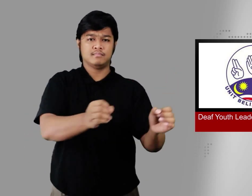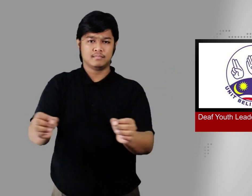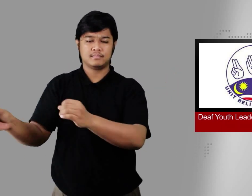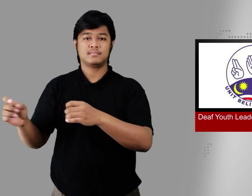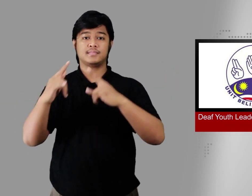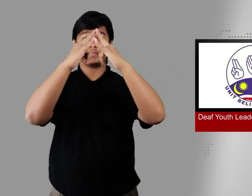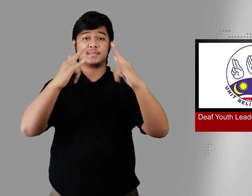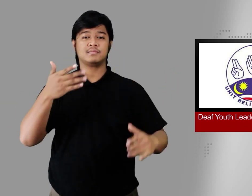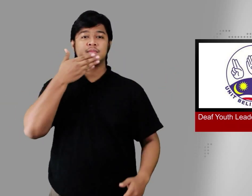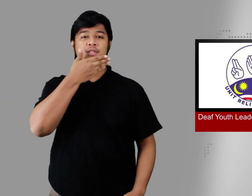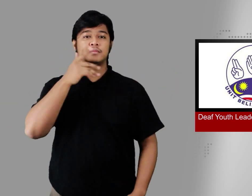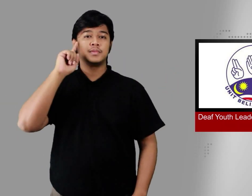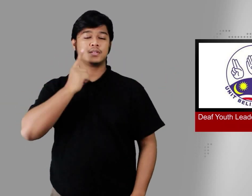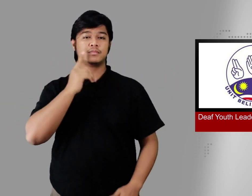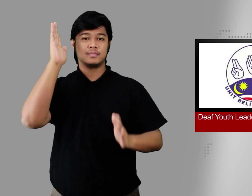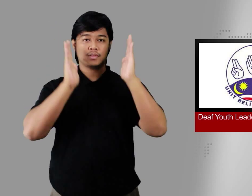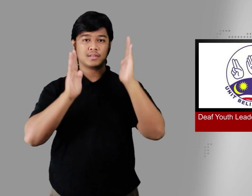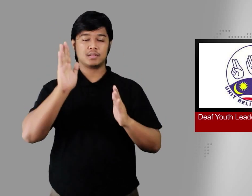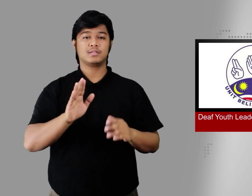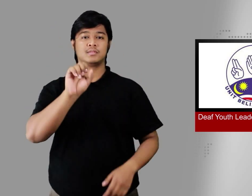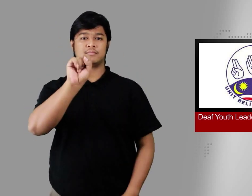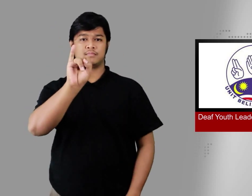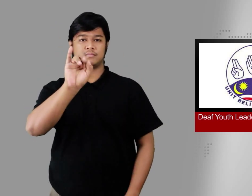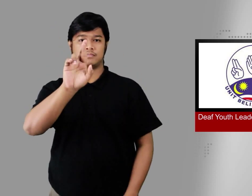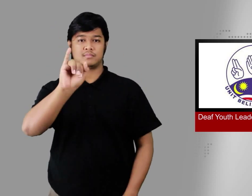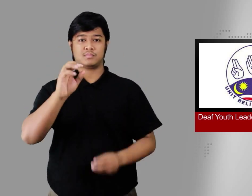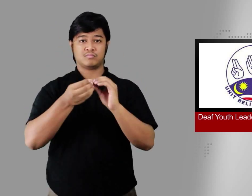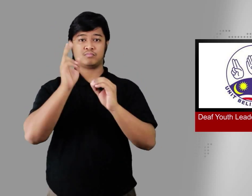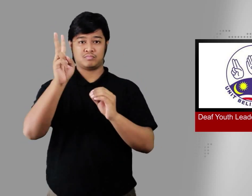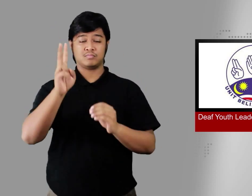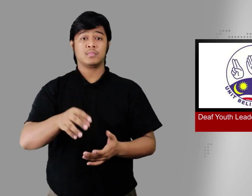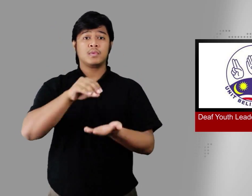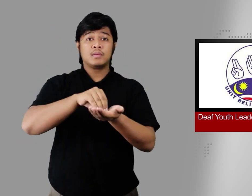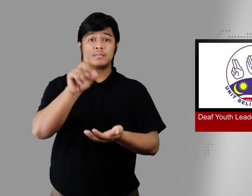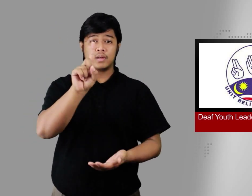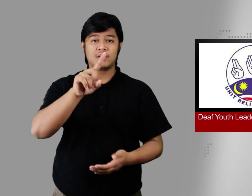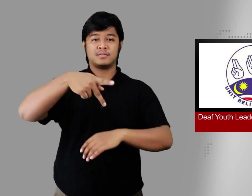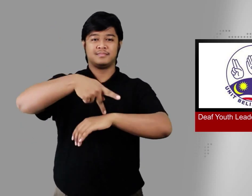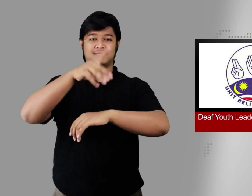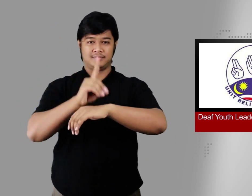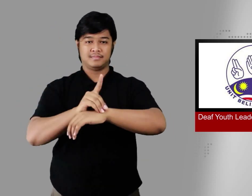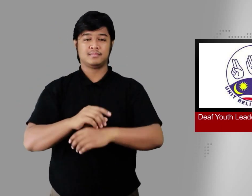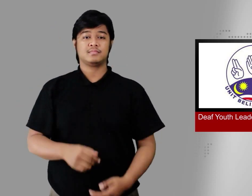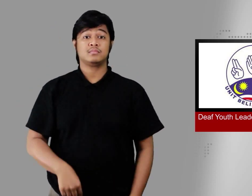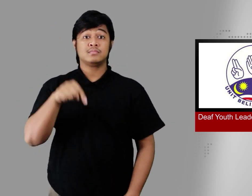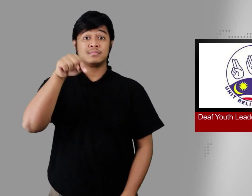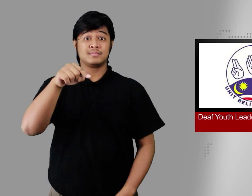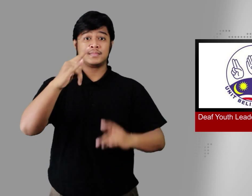..telah mengadakan Kem Kepimpinan Belia Pekak Malaysia siri ke 2 di Port Dickson.